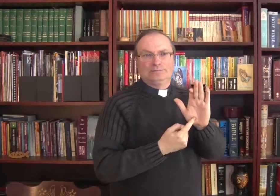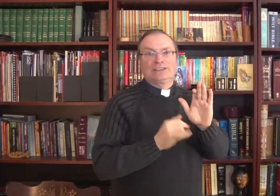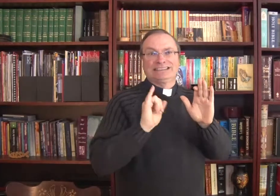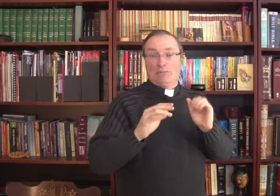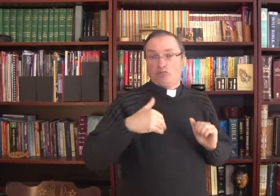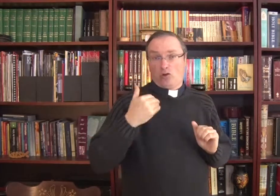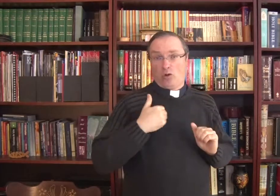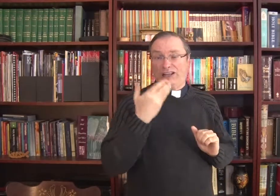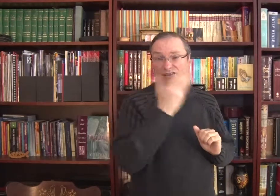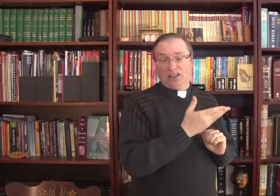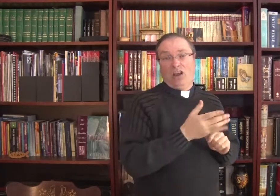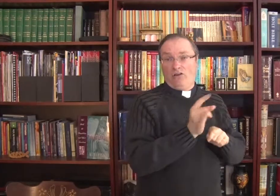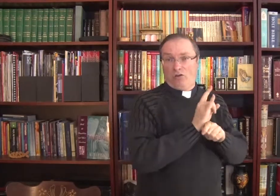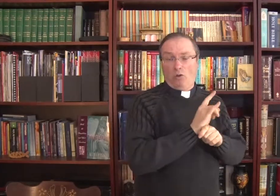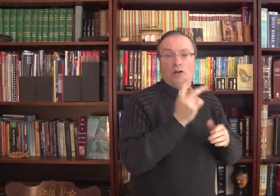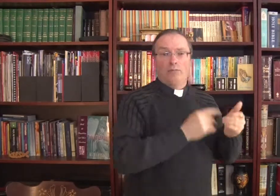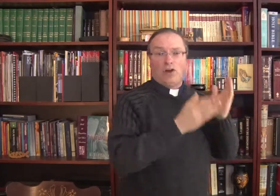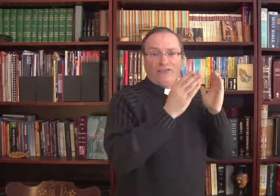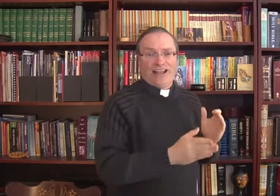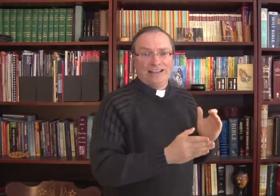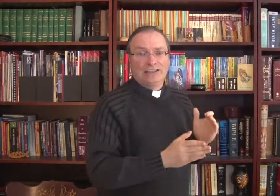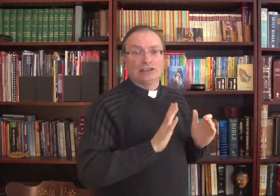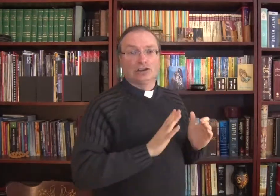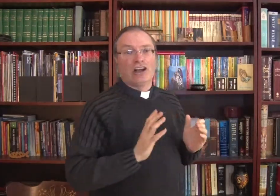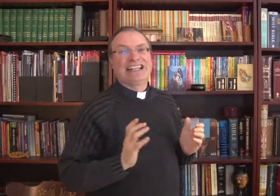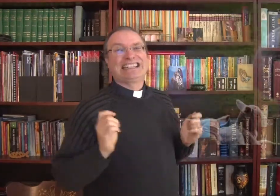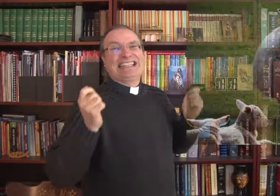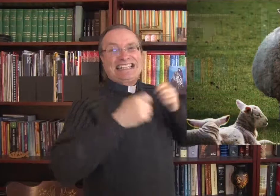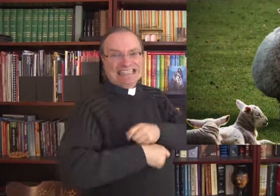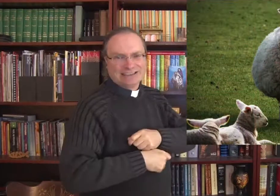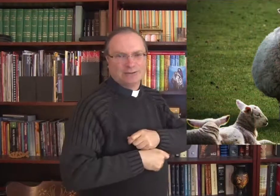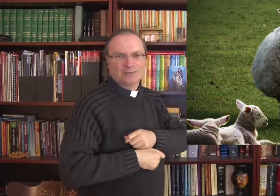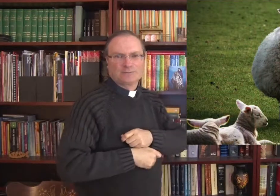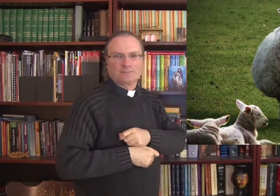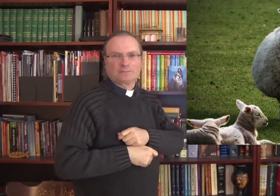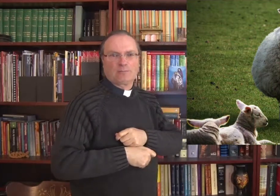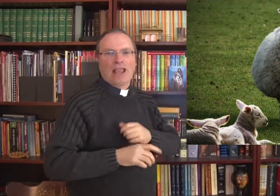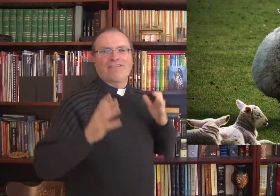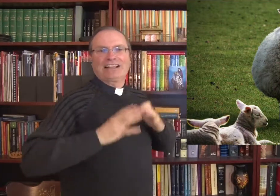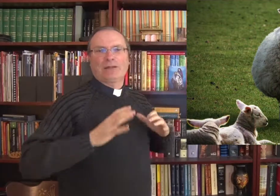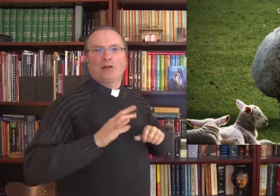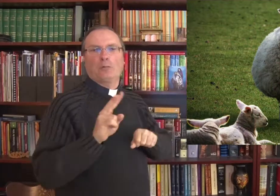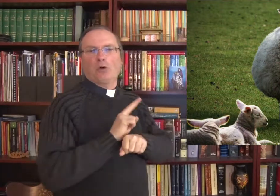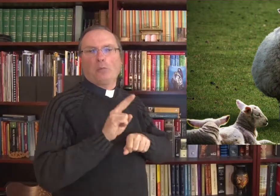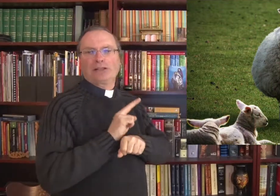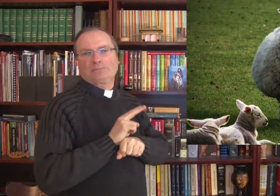C’est pourquoi ces faux prophètes se déguisent en vêtement de brebis,